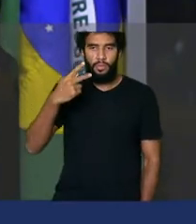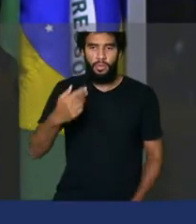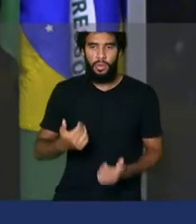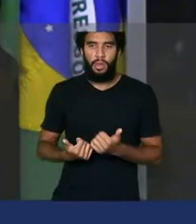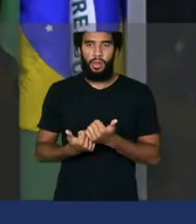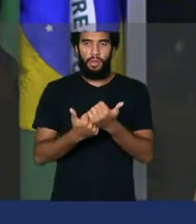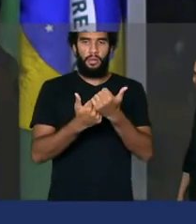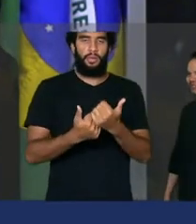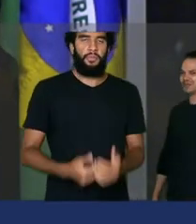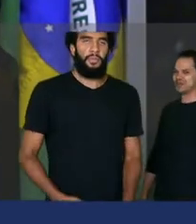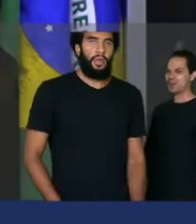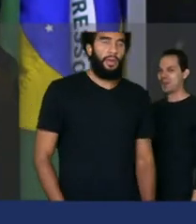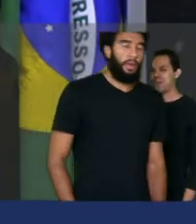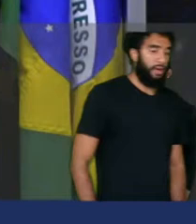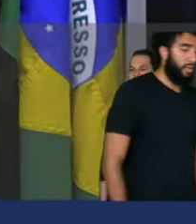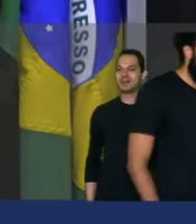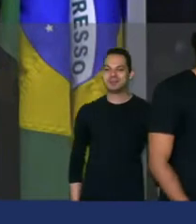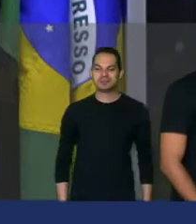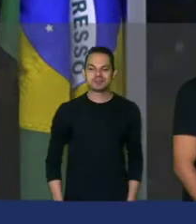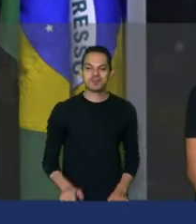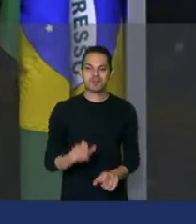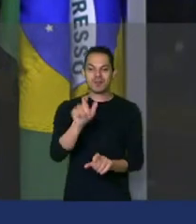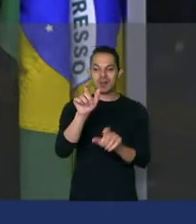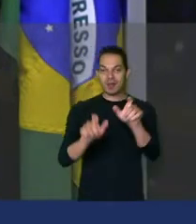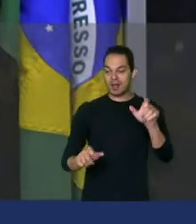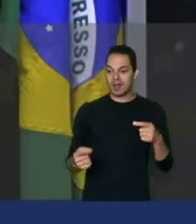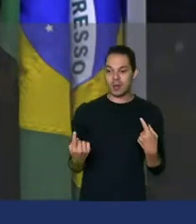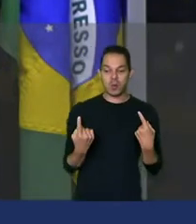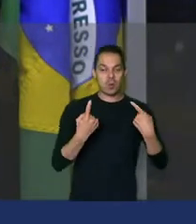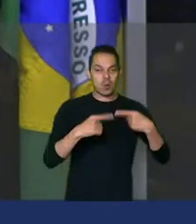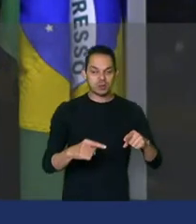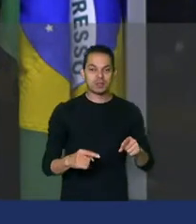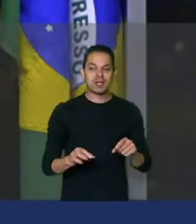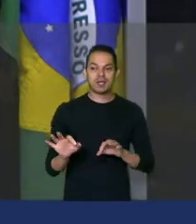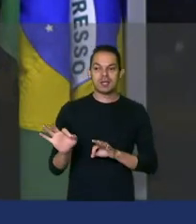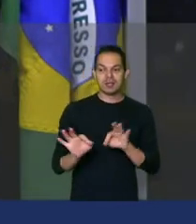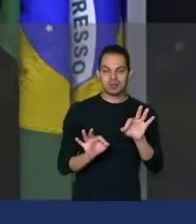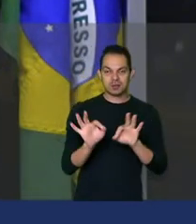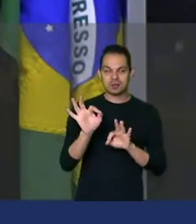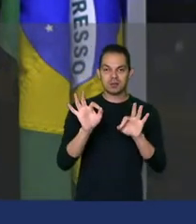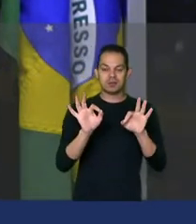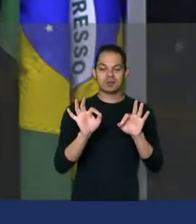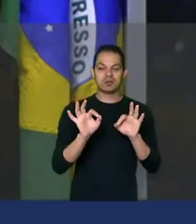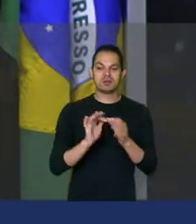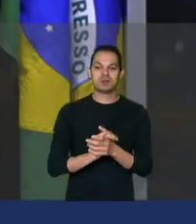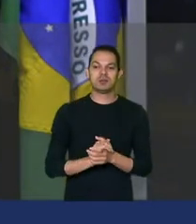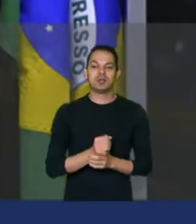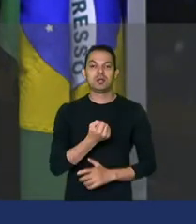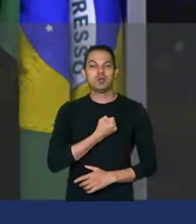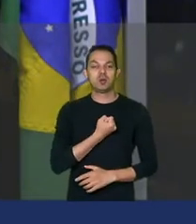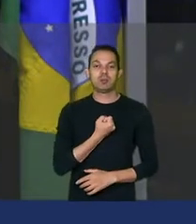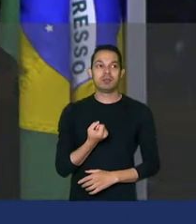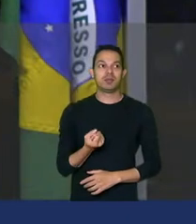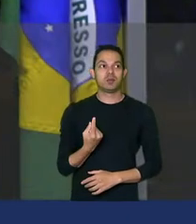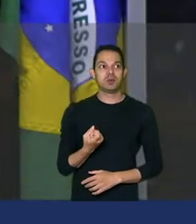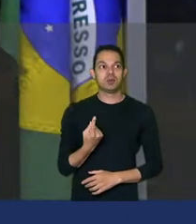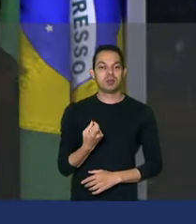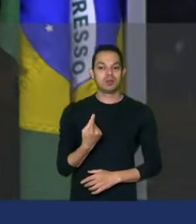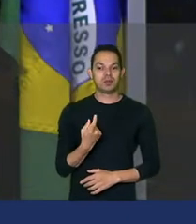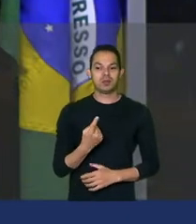NOSSA TRAJETÓRIA POLÍTICA DE APOIO E DAQUELES MESMOS QUE FORAM CONTRÁRIOS PARA A NOSSA